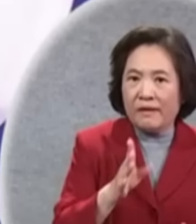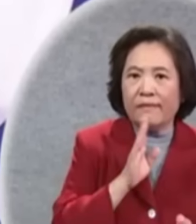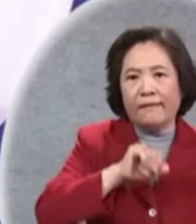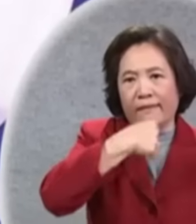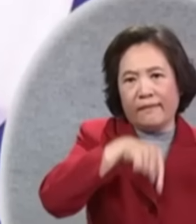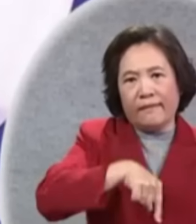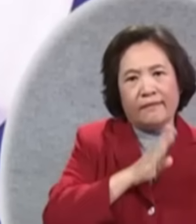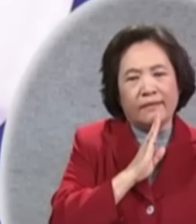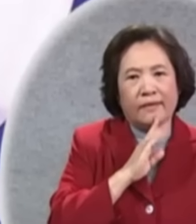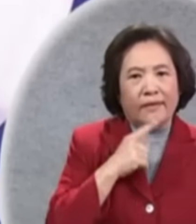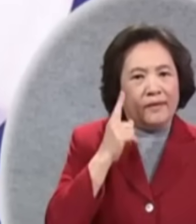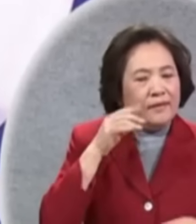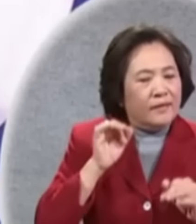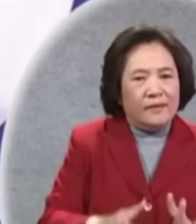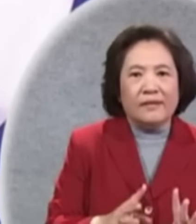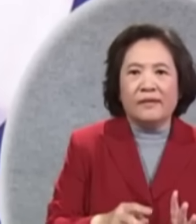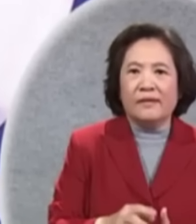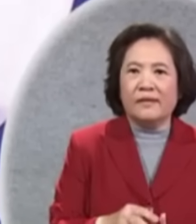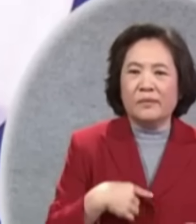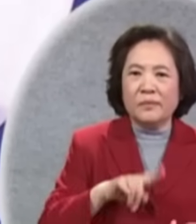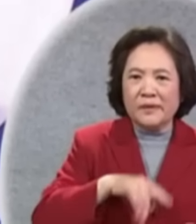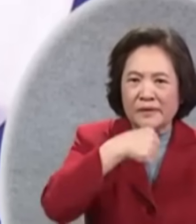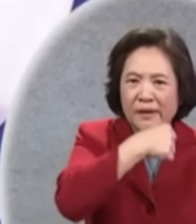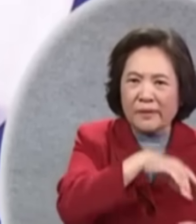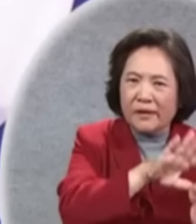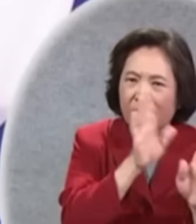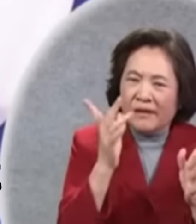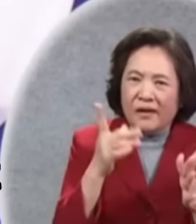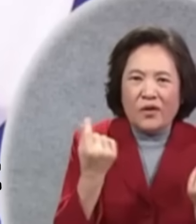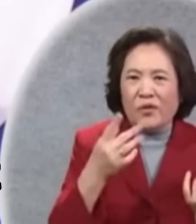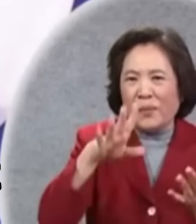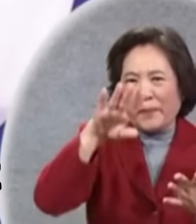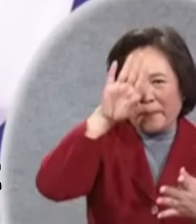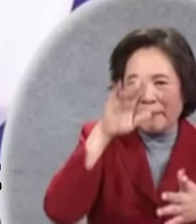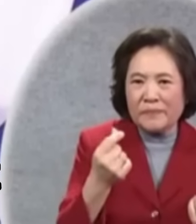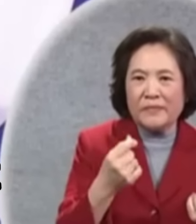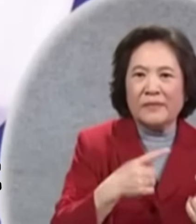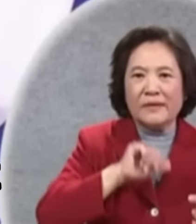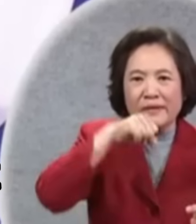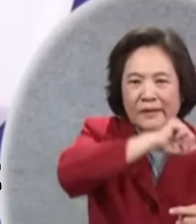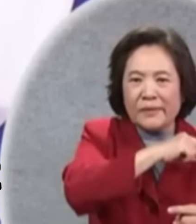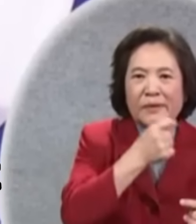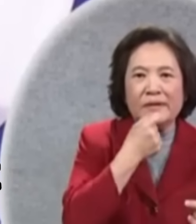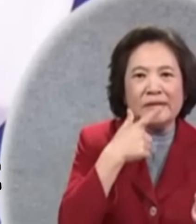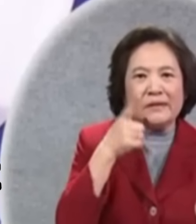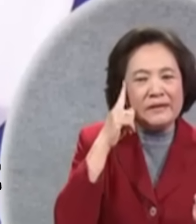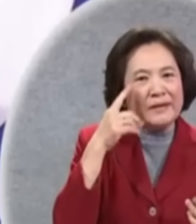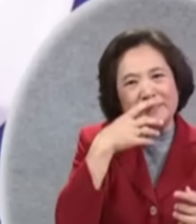居然是我們臺灣 我們國家生病了 我們臺灣受傷了 到底怎麼回事